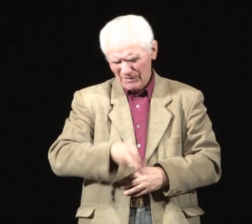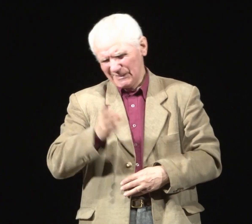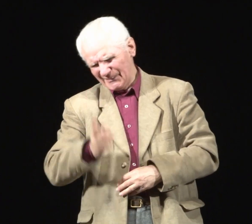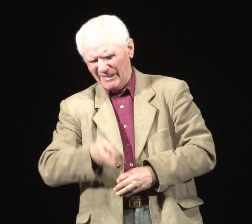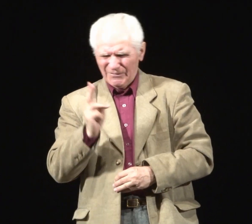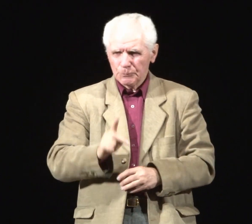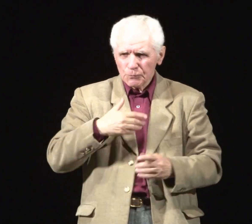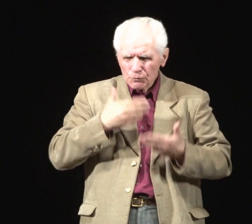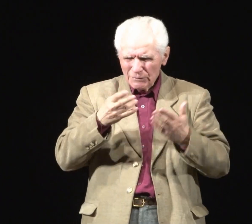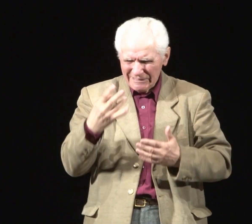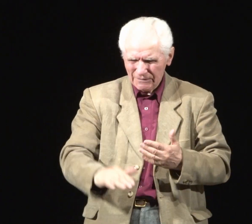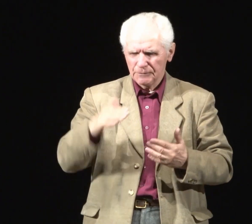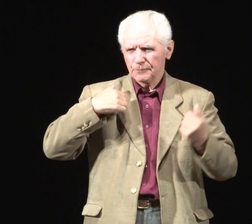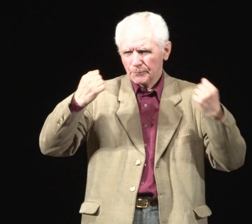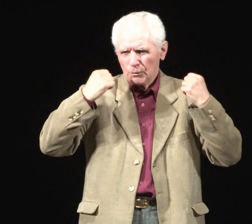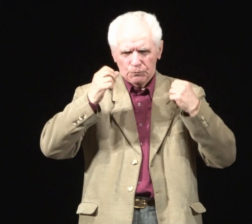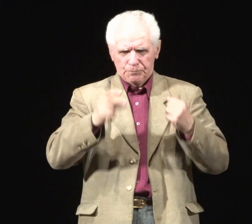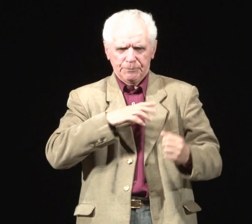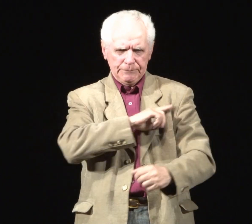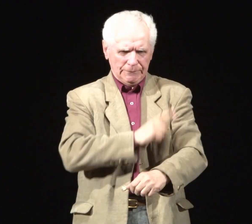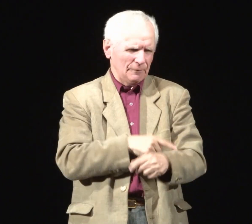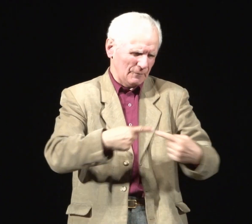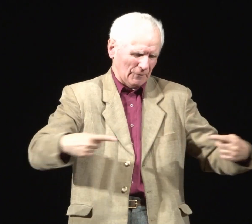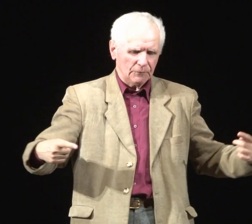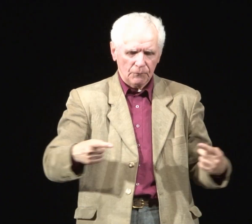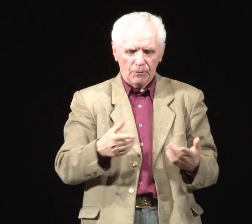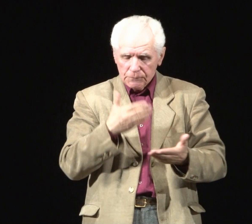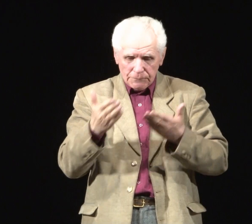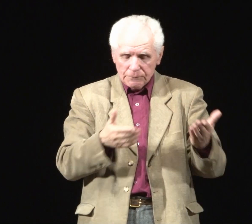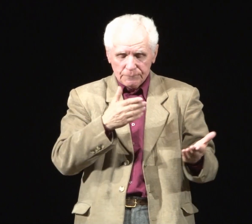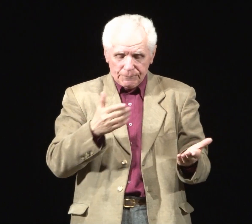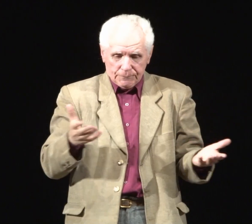Читать я не любил, правда, был силен в спорте